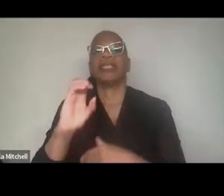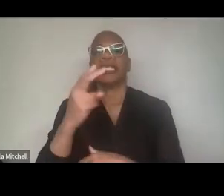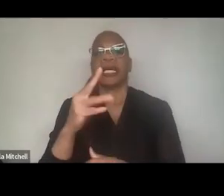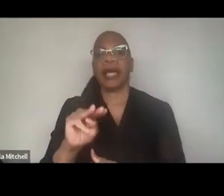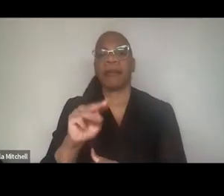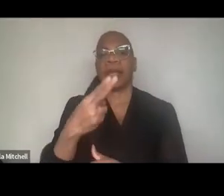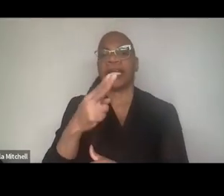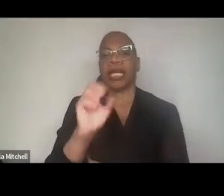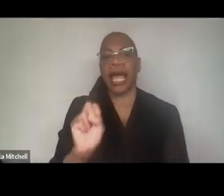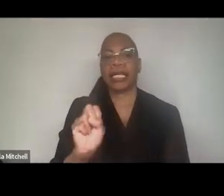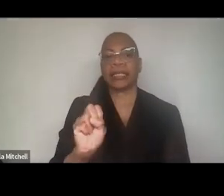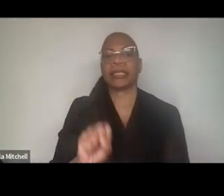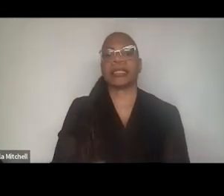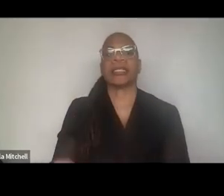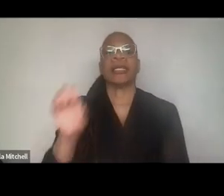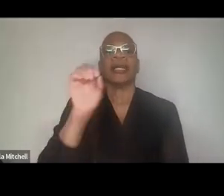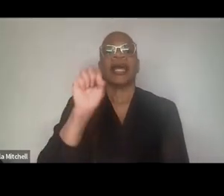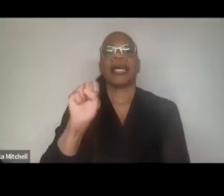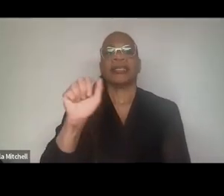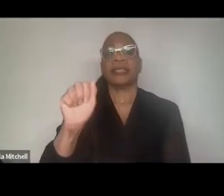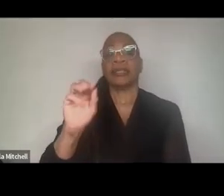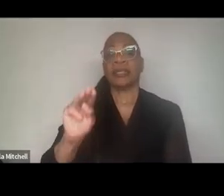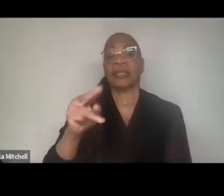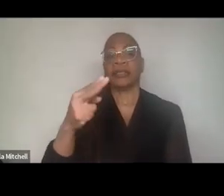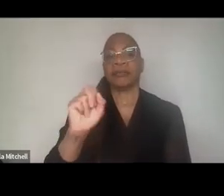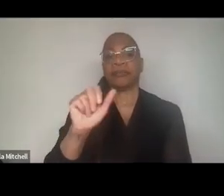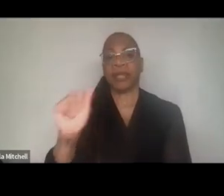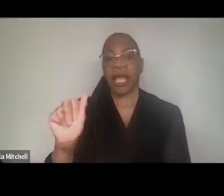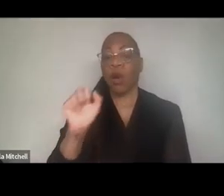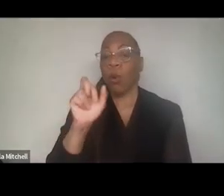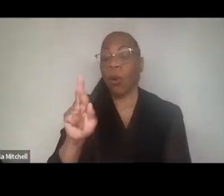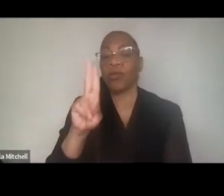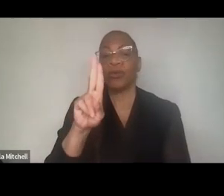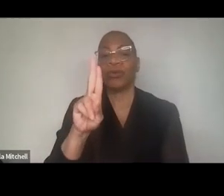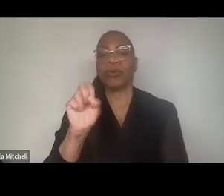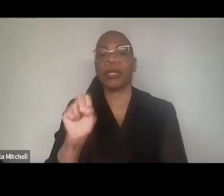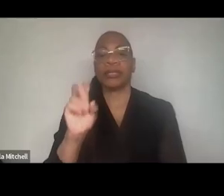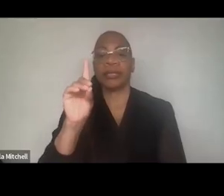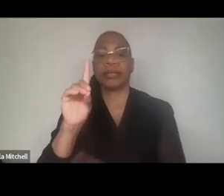la Administración de Servicios de Abuso de Sustancias y Salud Mental o del Departamento de Salud y Servicios Humanos de EE. UU.